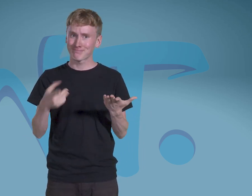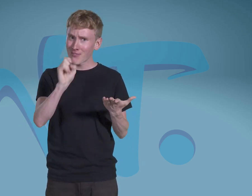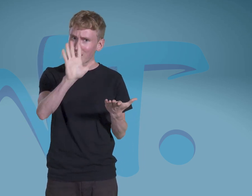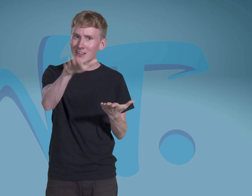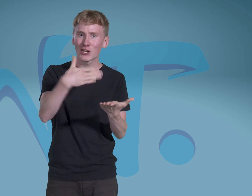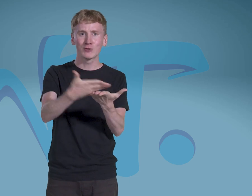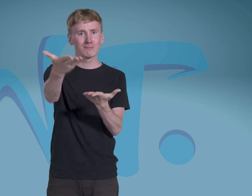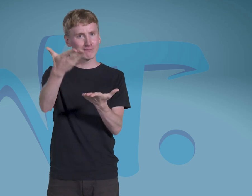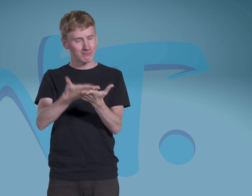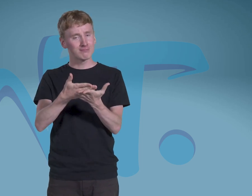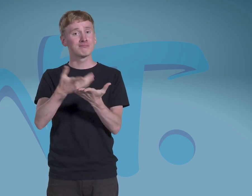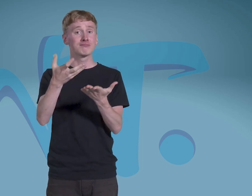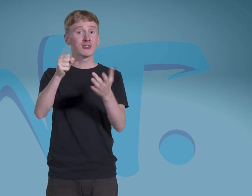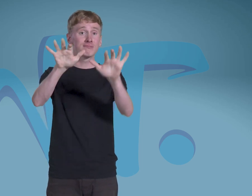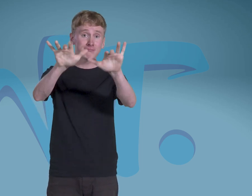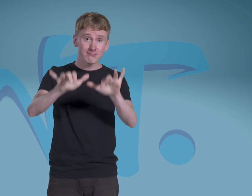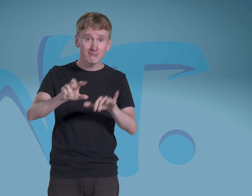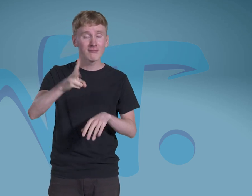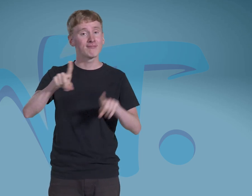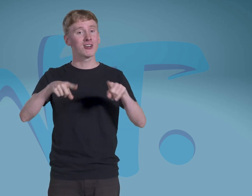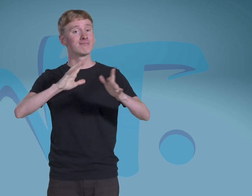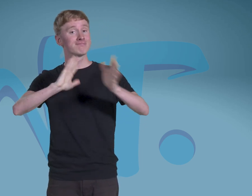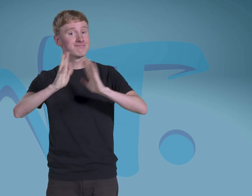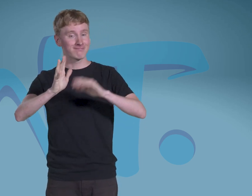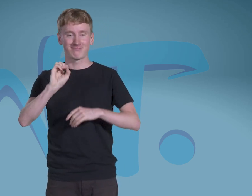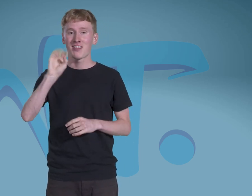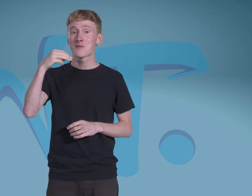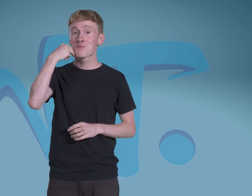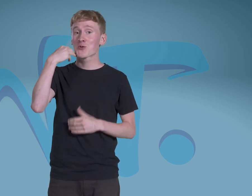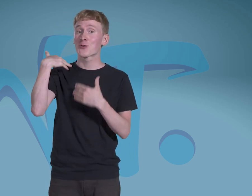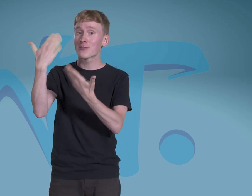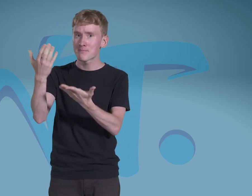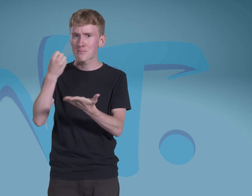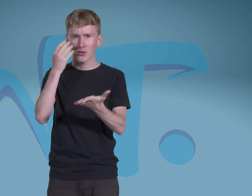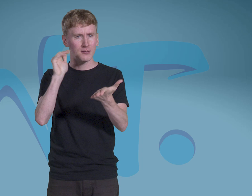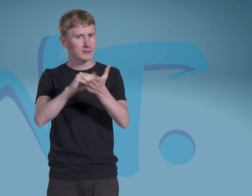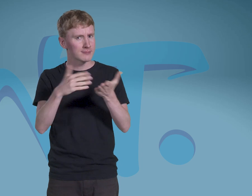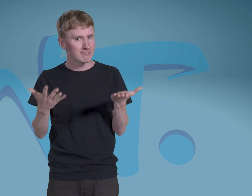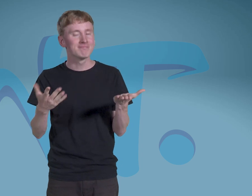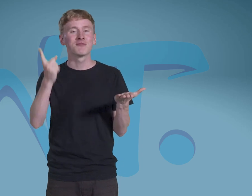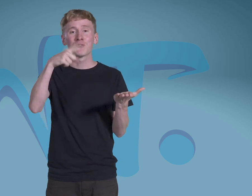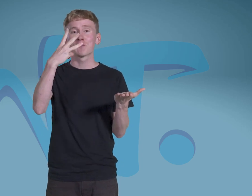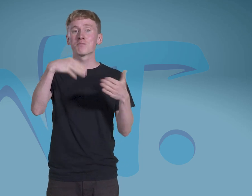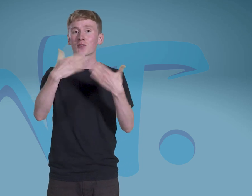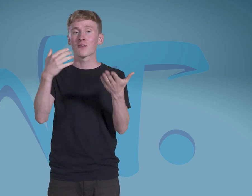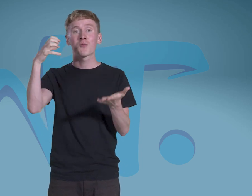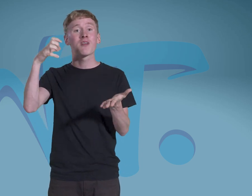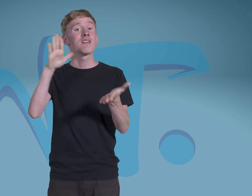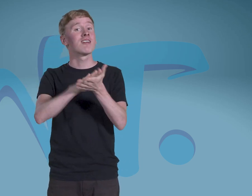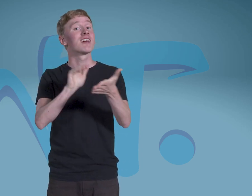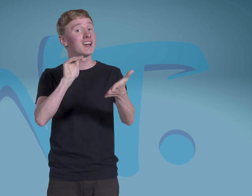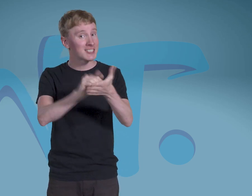Lähetä ehdotuksesi perusteluineen kirjoitetussa muodossa tai viitottuna nuorisosihteeri Monika Hämälälle 13.10. mennessä